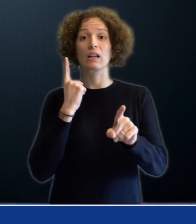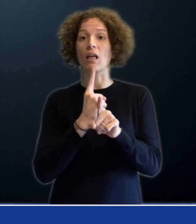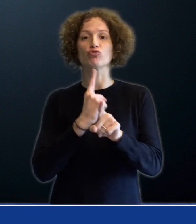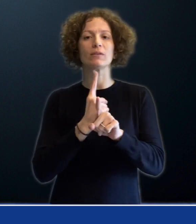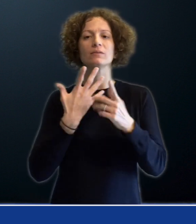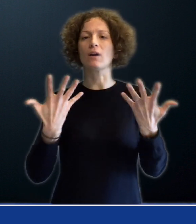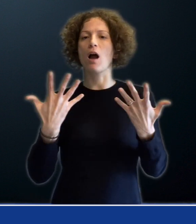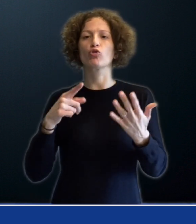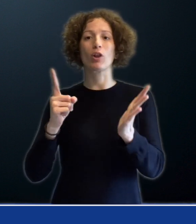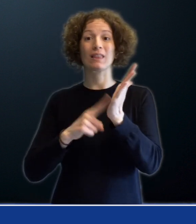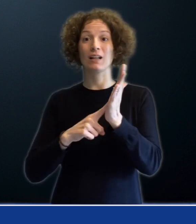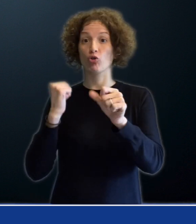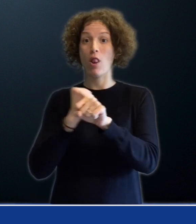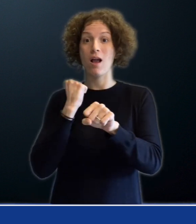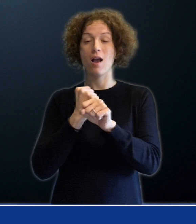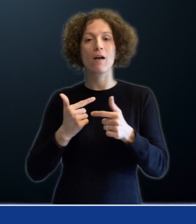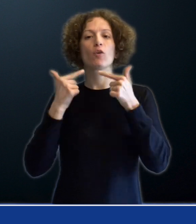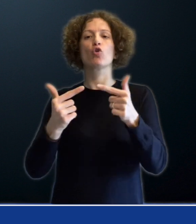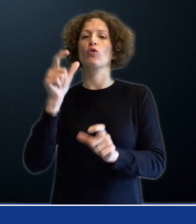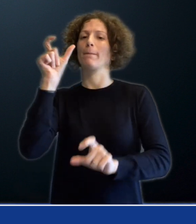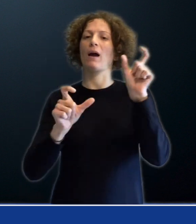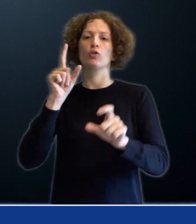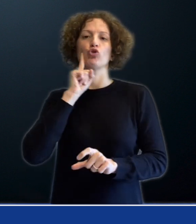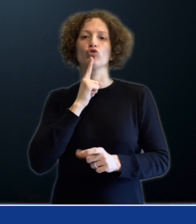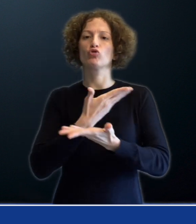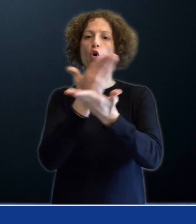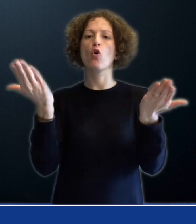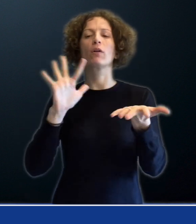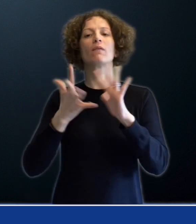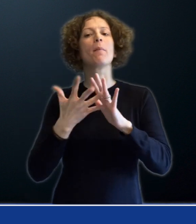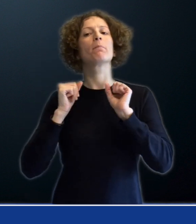È necessario garantire, finalmente, il pieno diritto al lavoro delle persone sorde